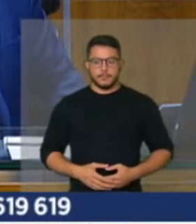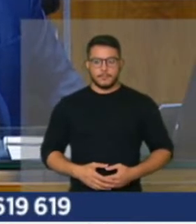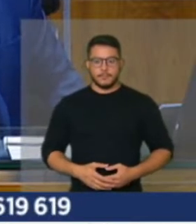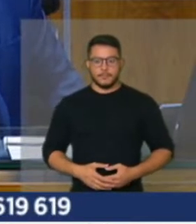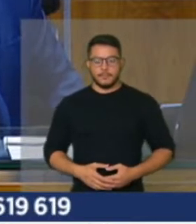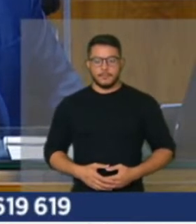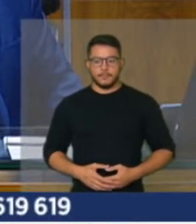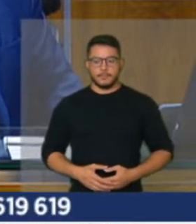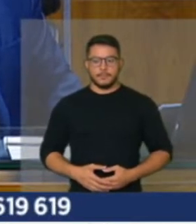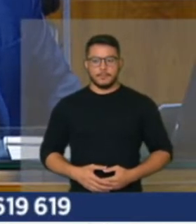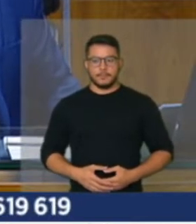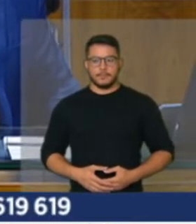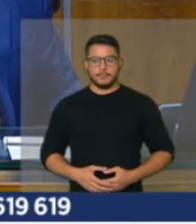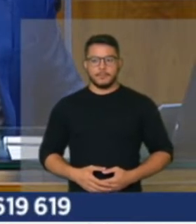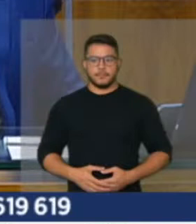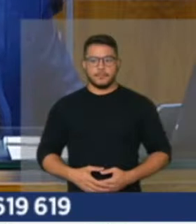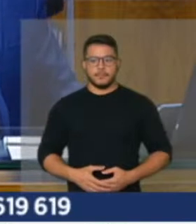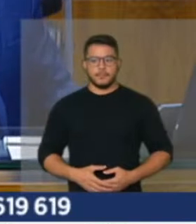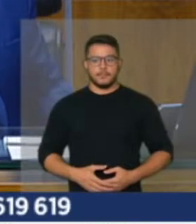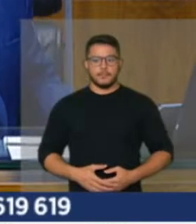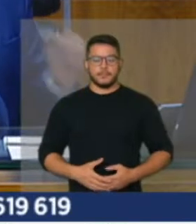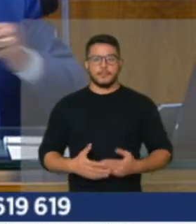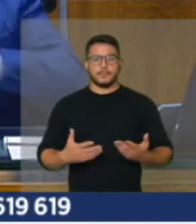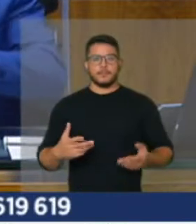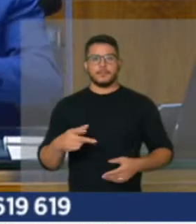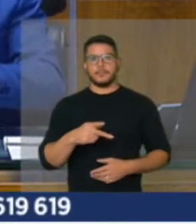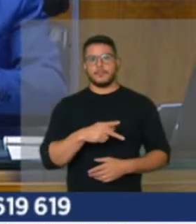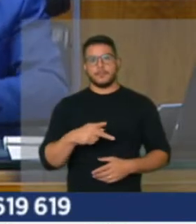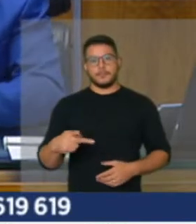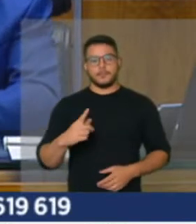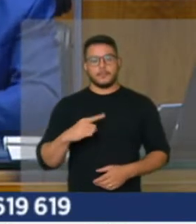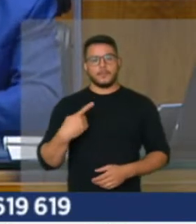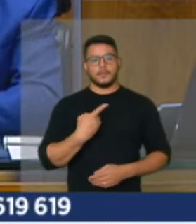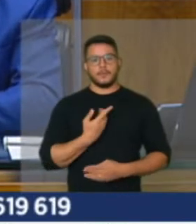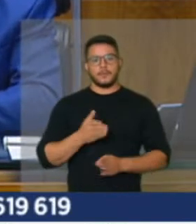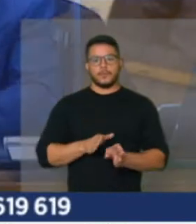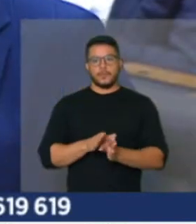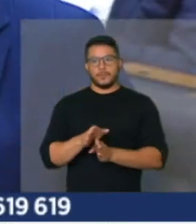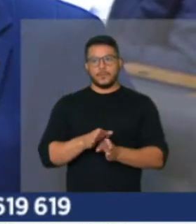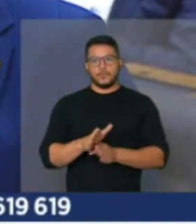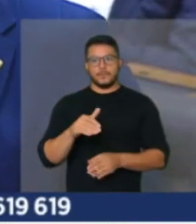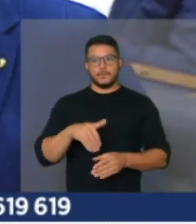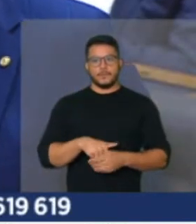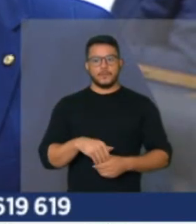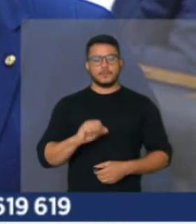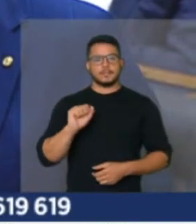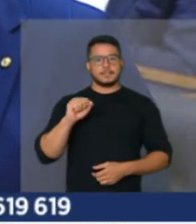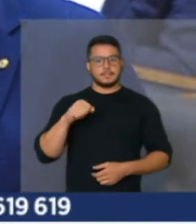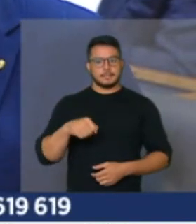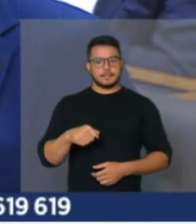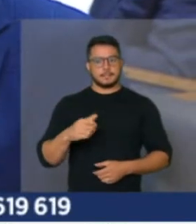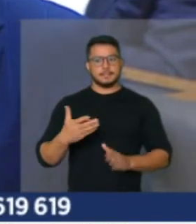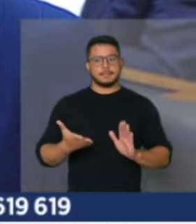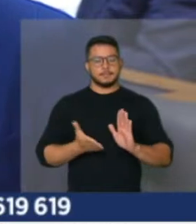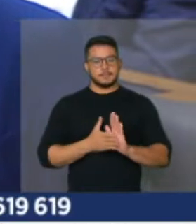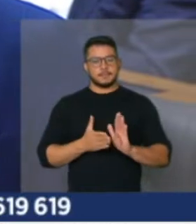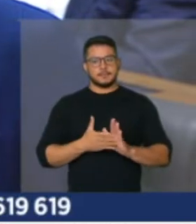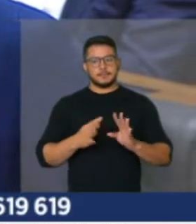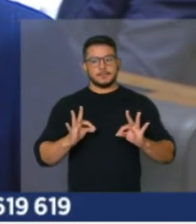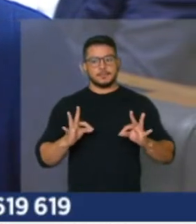PRESIDENTE, O DEM ORIENTA SIM, NÓS PARABENIZAMOS AÍ AOS NOSSOS PREFEITOS DE TODOS, TODO O BRASIL PRINCIPALMENTE... OS PREFEITOS DO TOCANTINS LÁ NO MEU